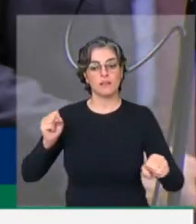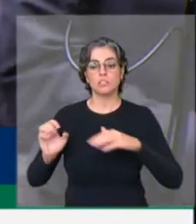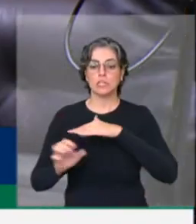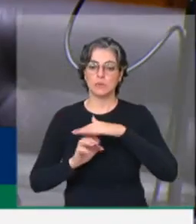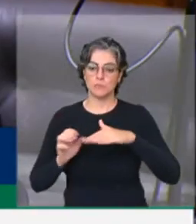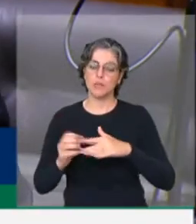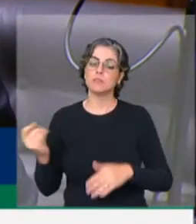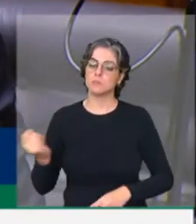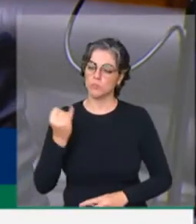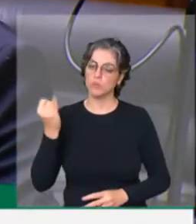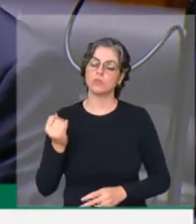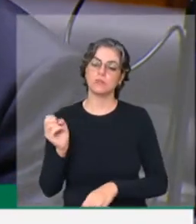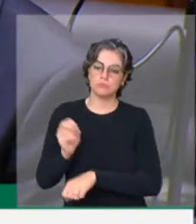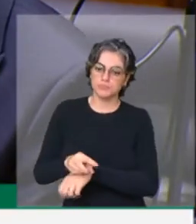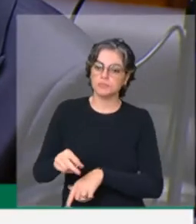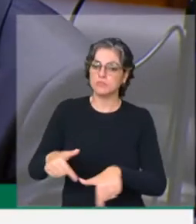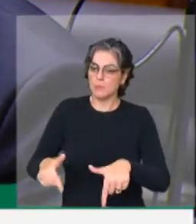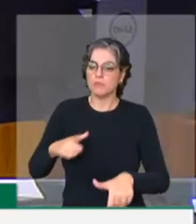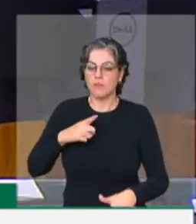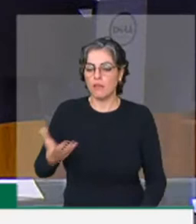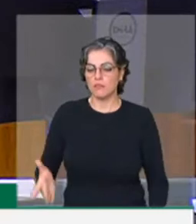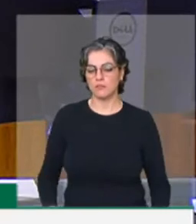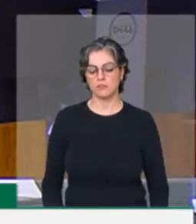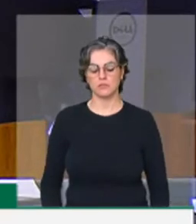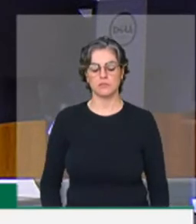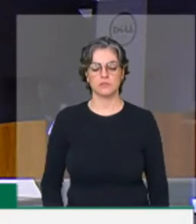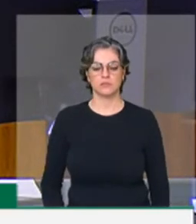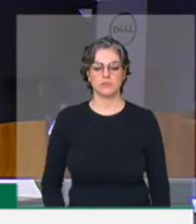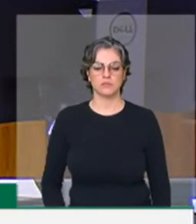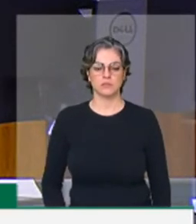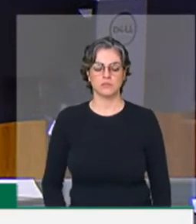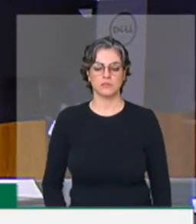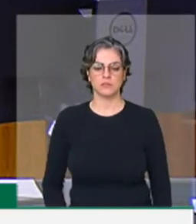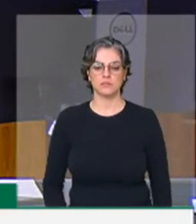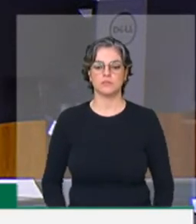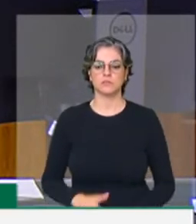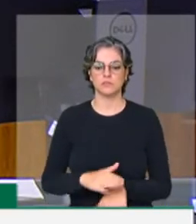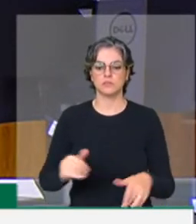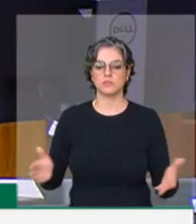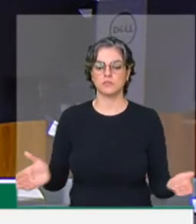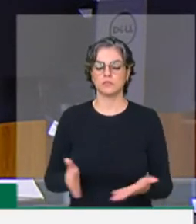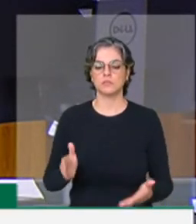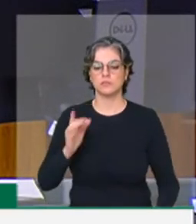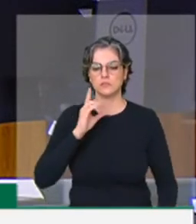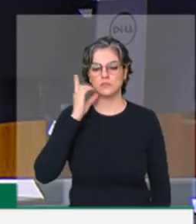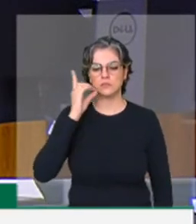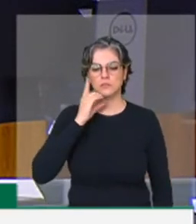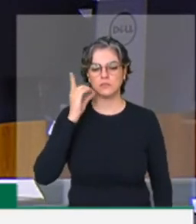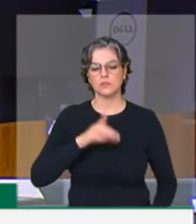DESSE PAÍS QUE GERAM EMPREGO, SR. PRESIDENTE. [PRESIDENTE]: OBRIGADO, DEPUTADO. CONVIDO PRA FAZER USO DA PALAVRA PELO TEMPO DE LÍDER, DEPUTADO